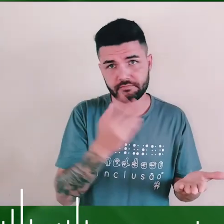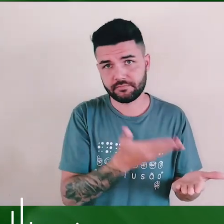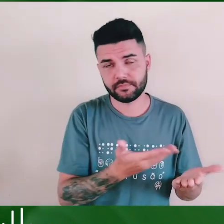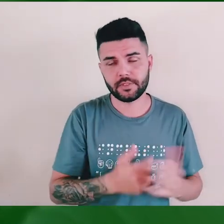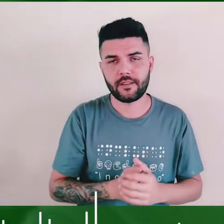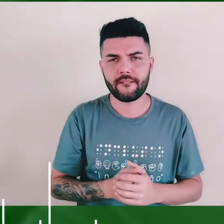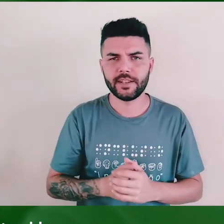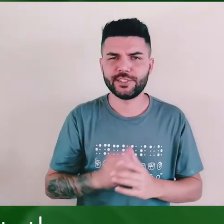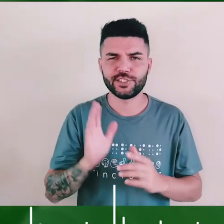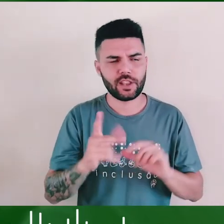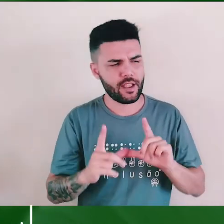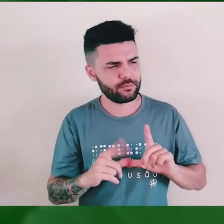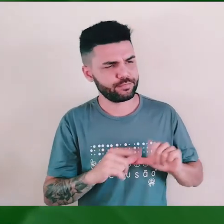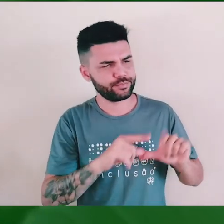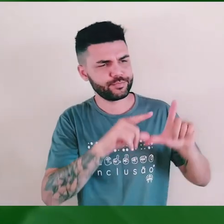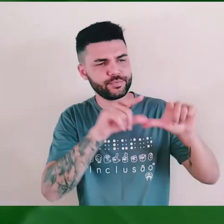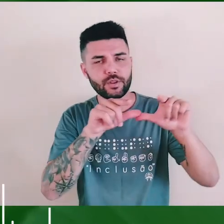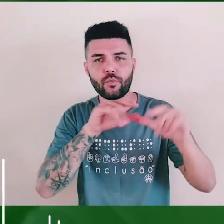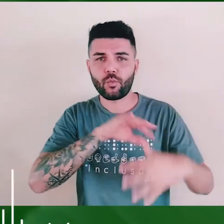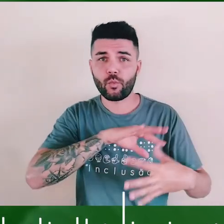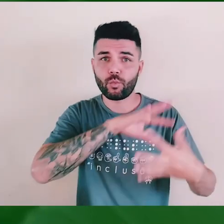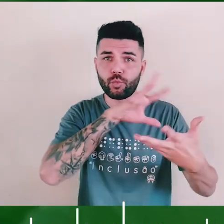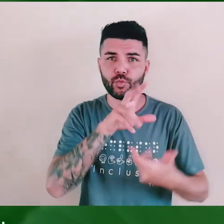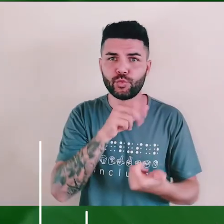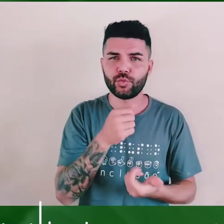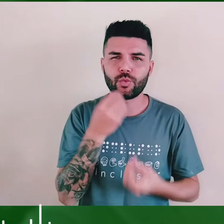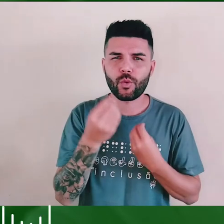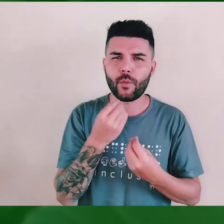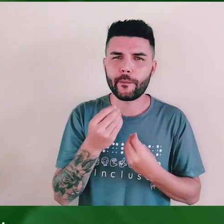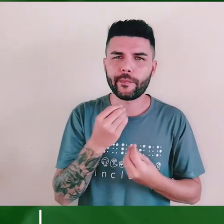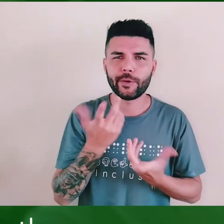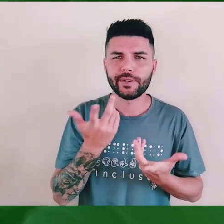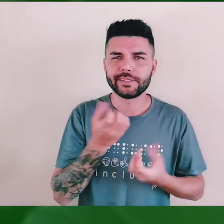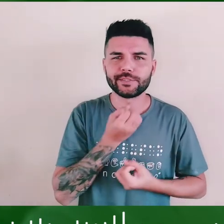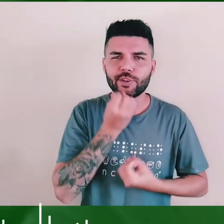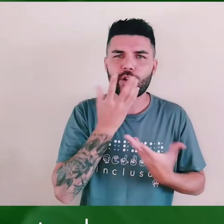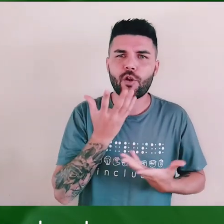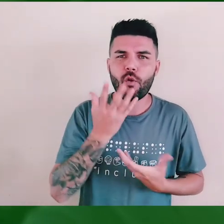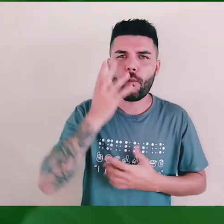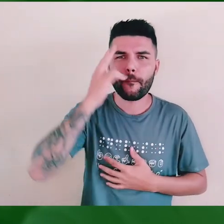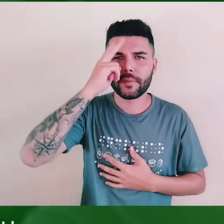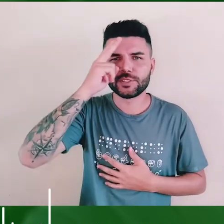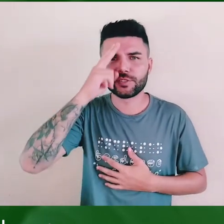tem alguma história de viagem que foi muito engraçada ou inesquecível, algo muito surreal